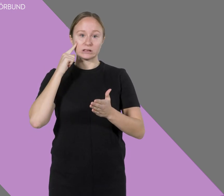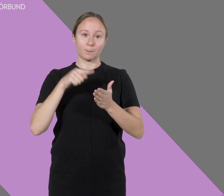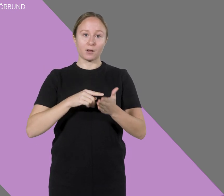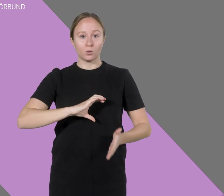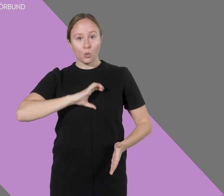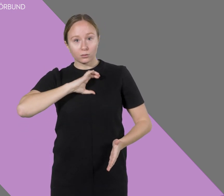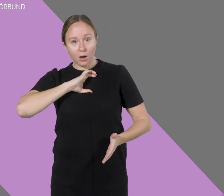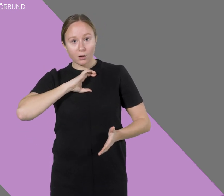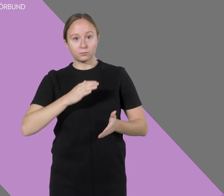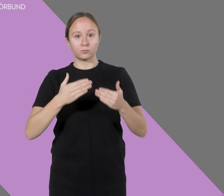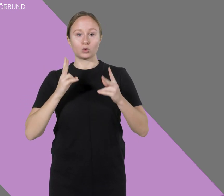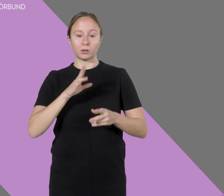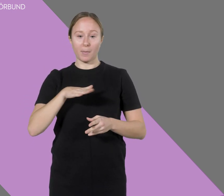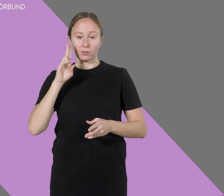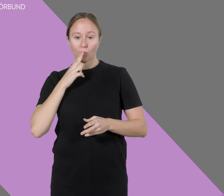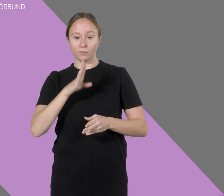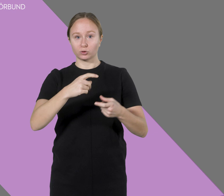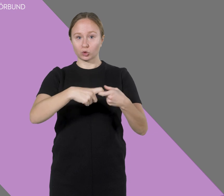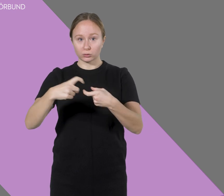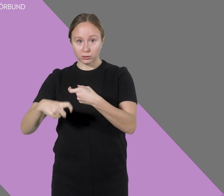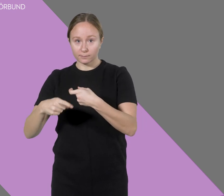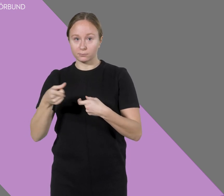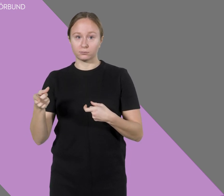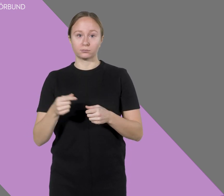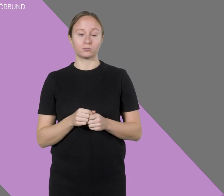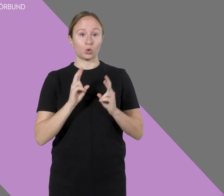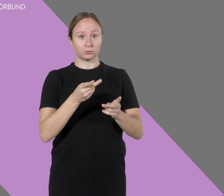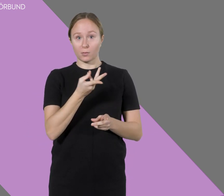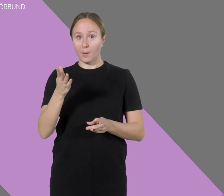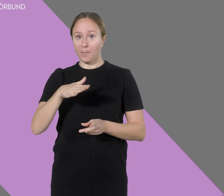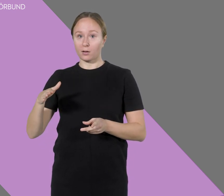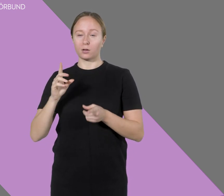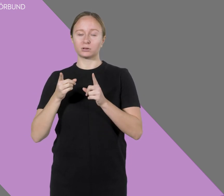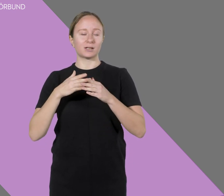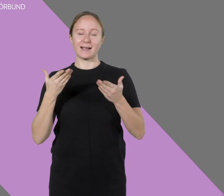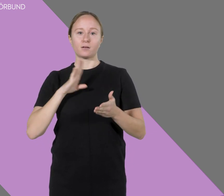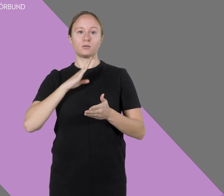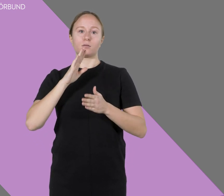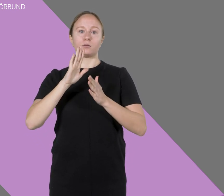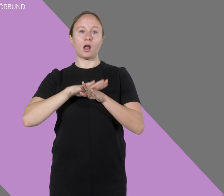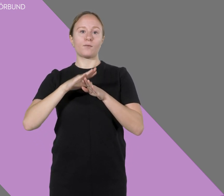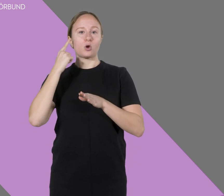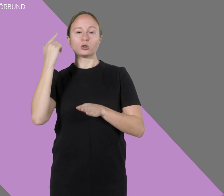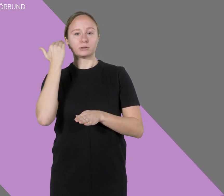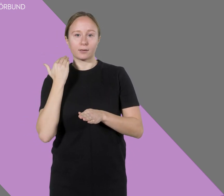till hörande barn till döva föräldrar (coda), och syskon till döva barn (soda), - samt andra barn som kanske inte har en hörselnedsättning -